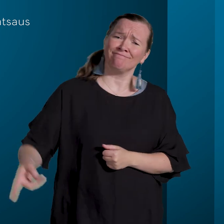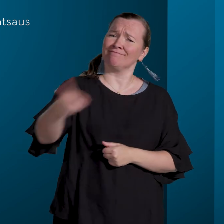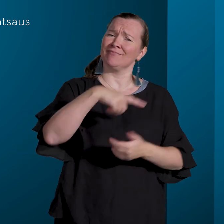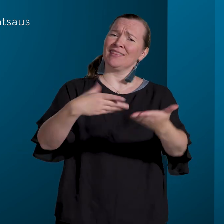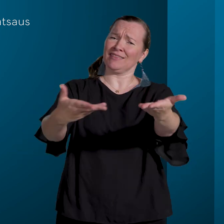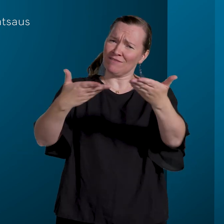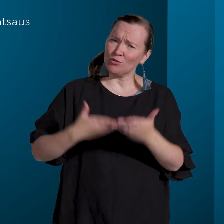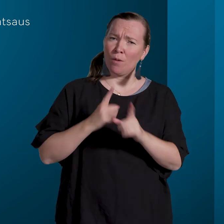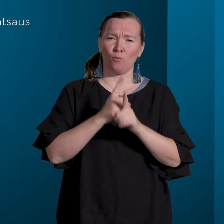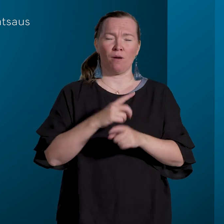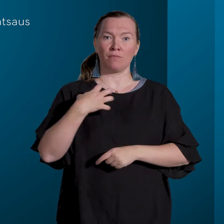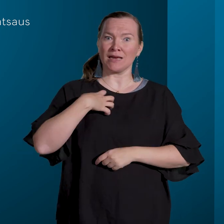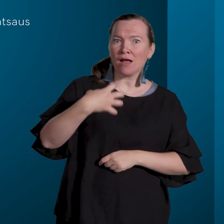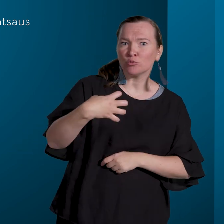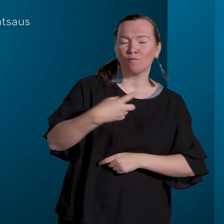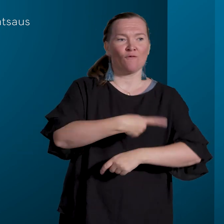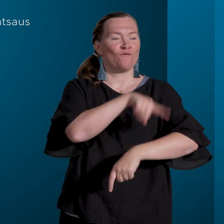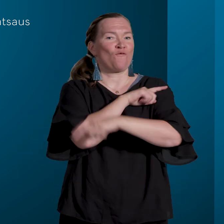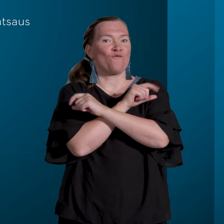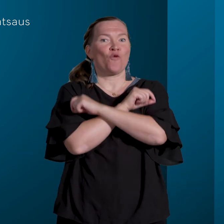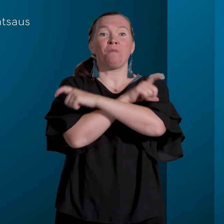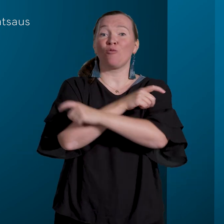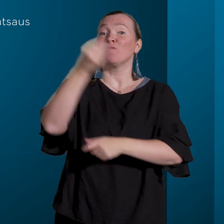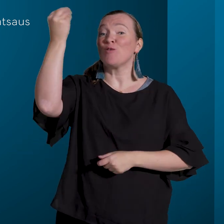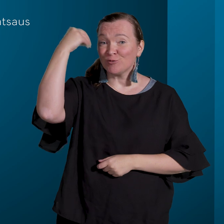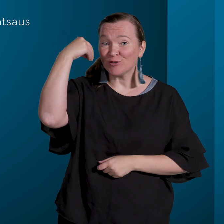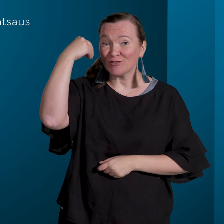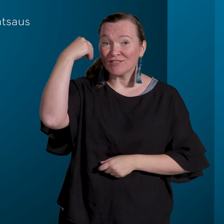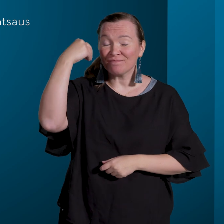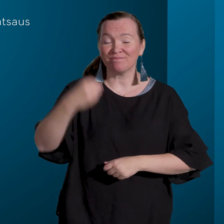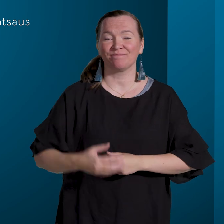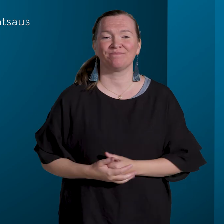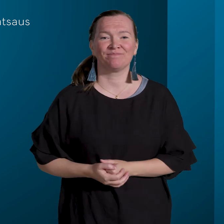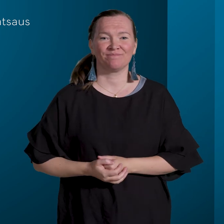Tervetuloa mukaan rikastuttavalle ja voimaannuttavalle kurssille!